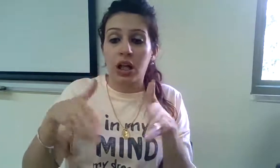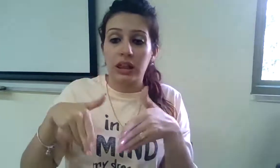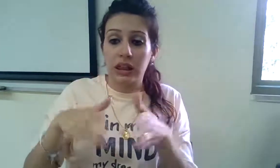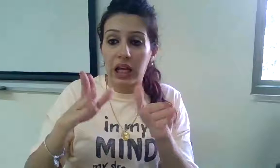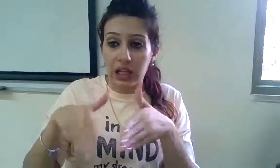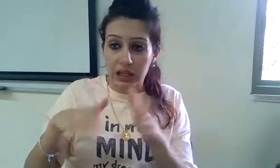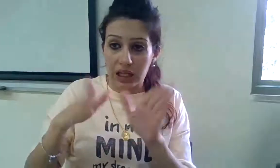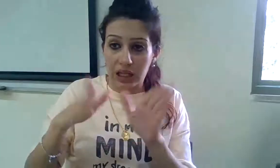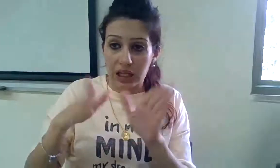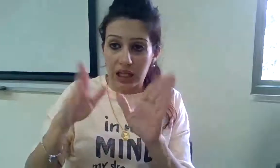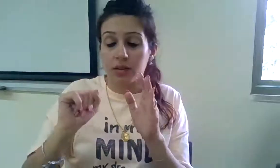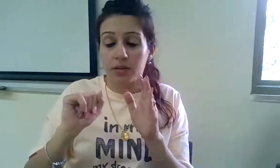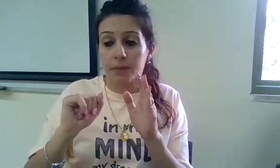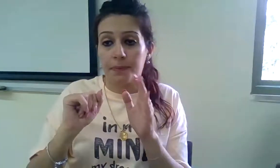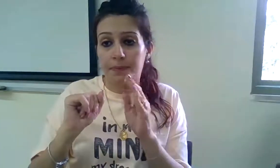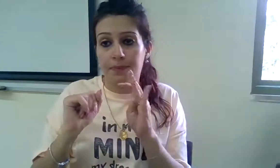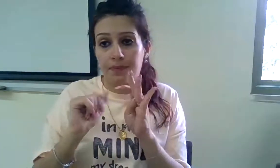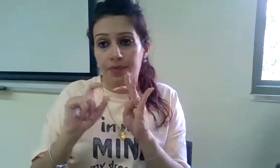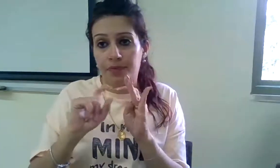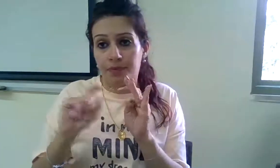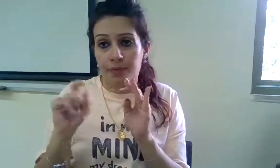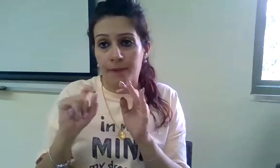حسنا, ذلك شيء مختلط لأنه